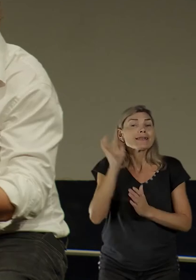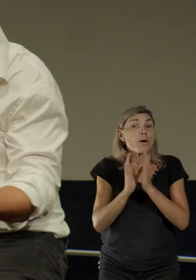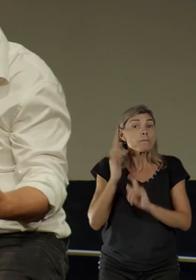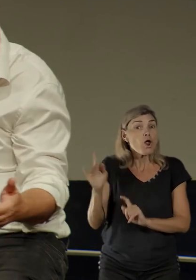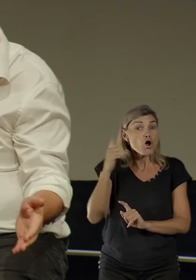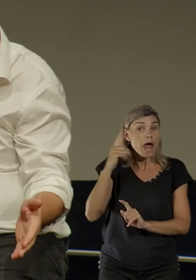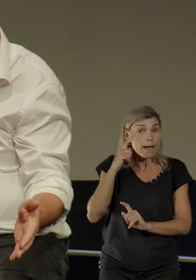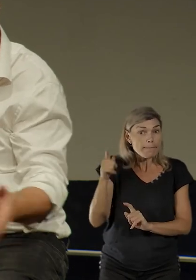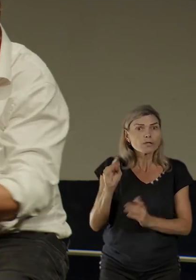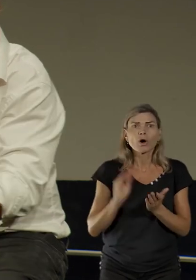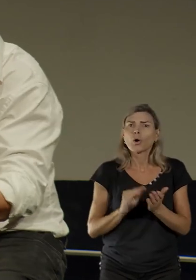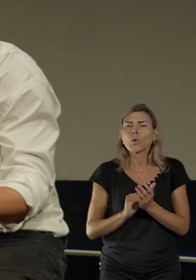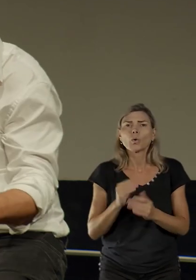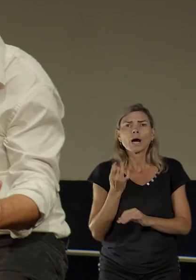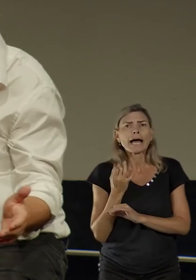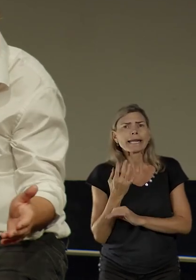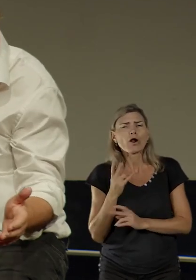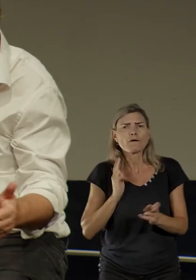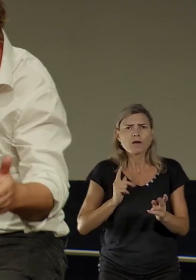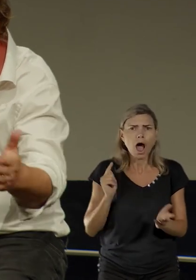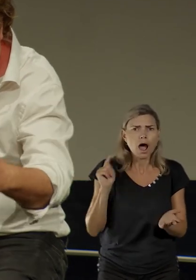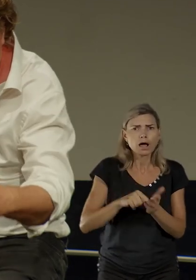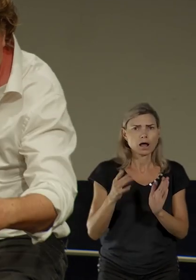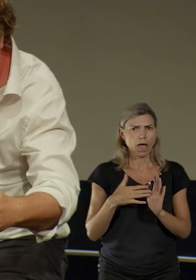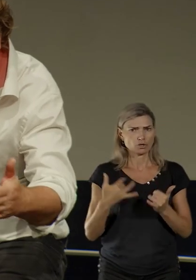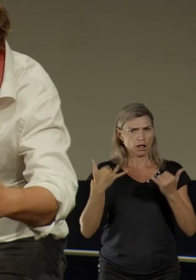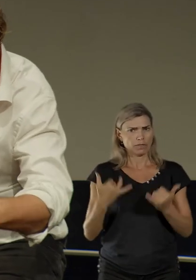Které zajistí, že z Jihlavy v Praze budete za 30 minut. To je rychleji než autem